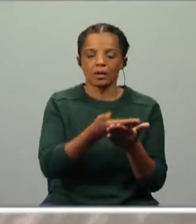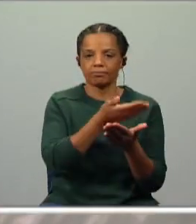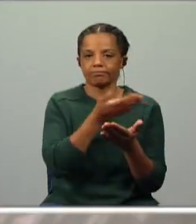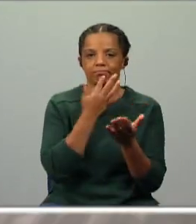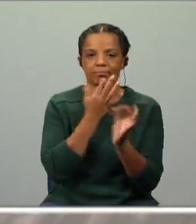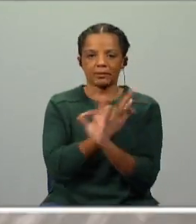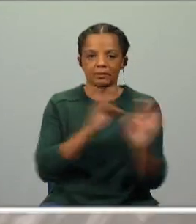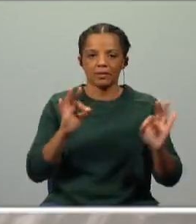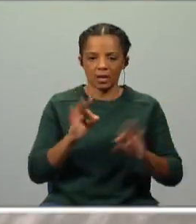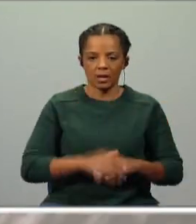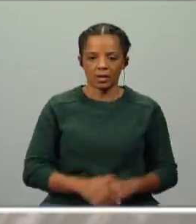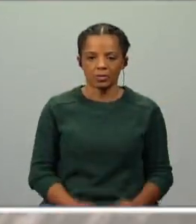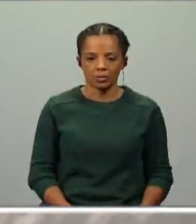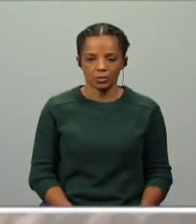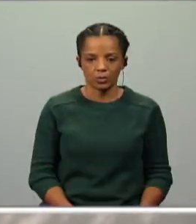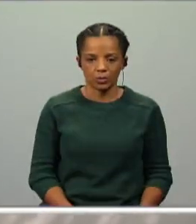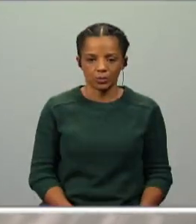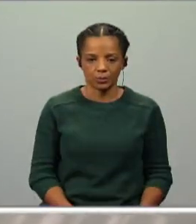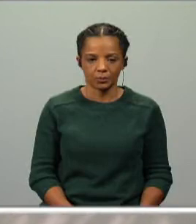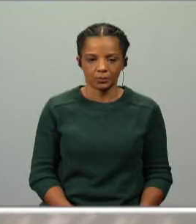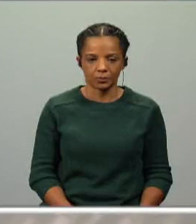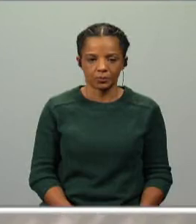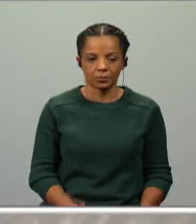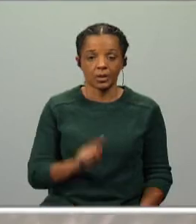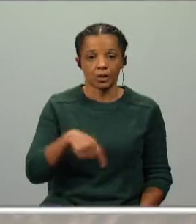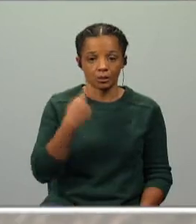Portanto, não se esqueçam depois de deixar secar